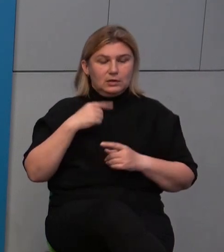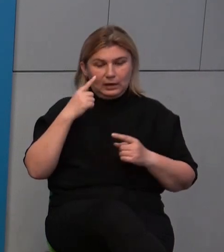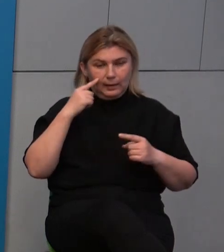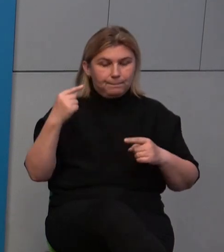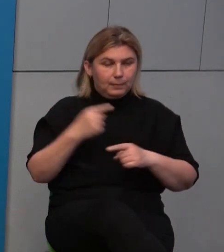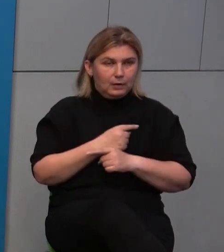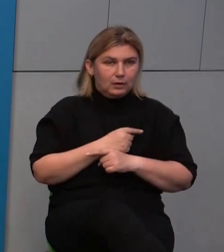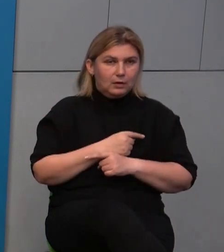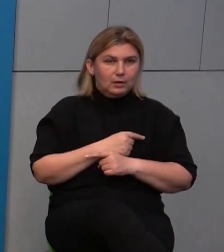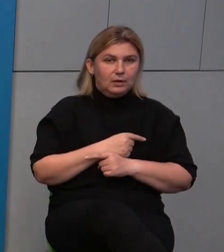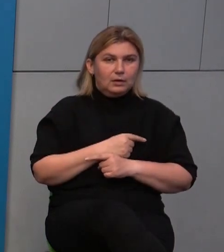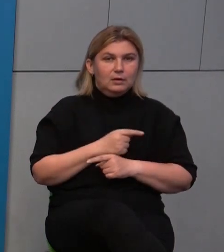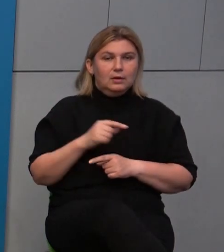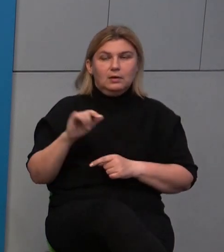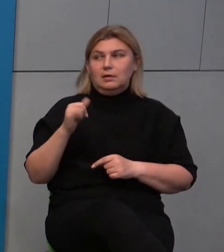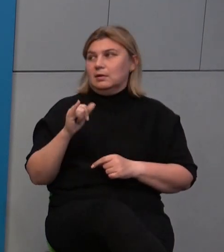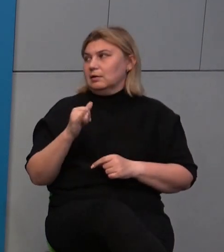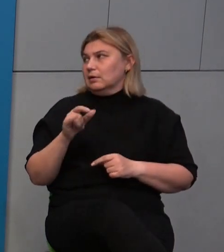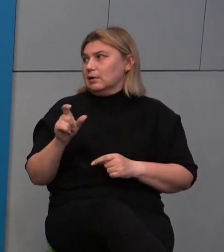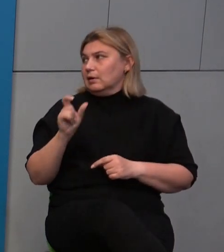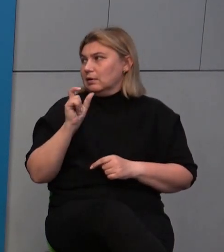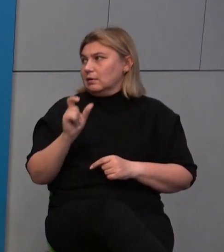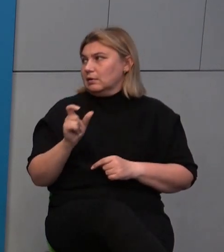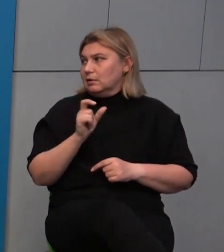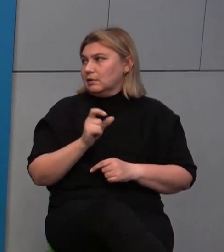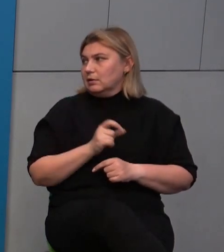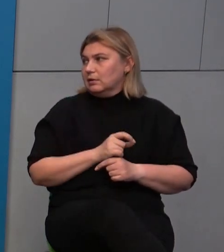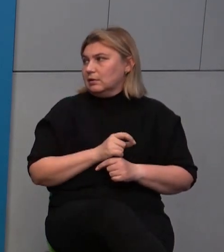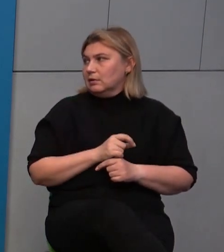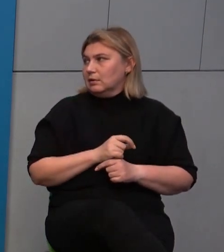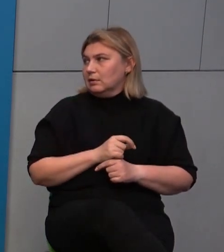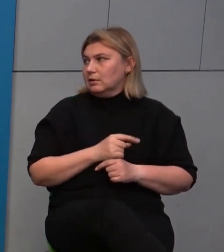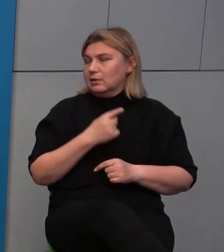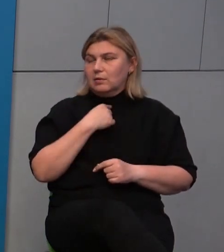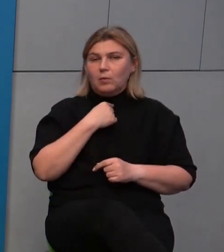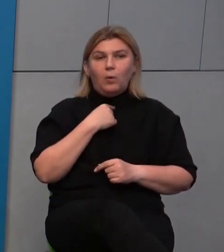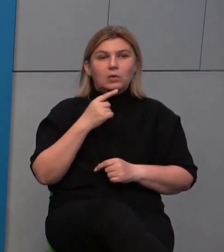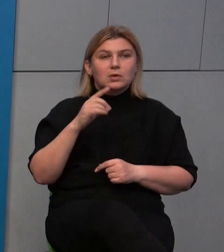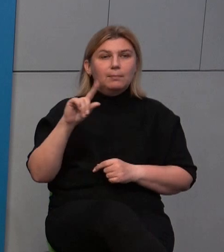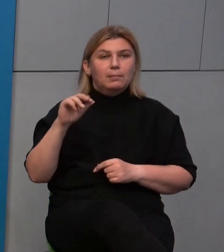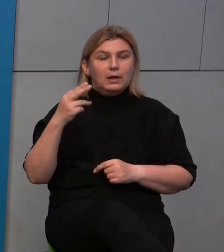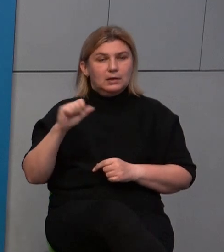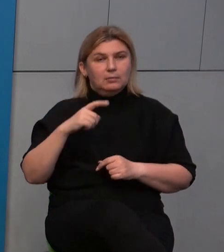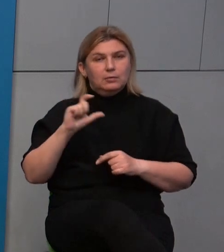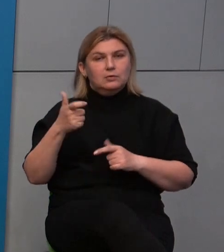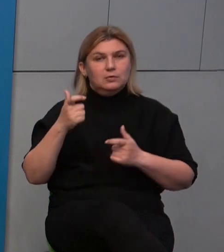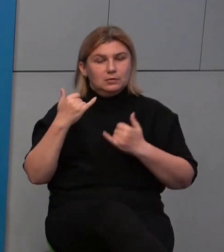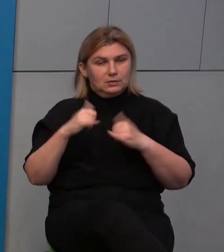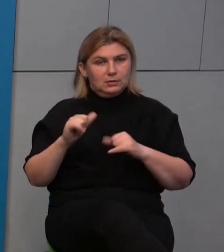interpretując jakiś tam fragment właśnie "Głosu Pana", bo jemu chodziło o coś innego.